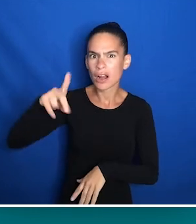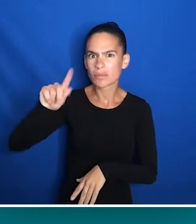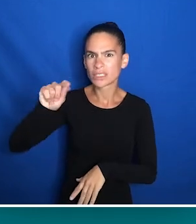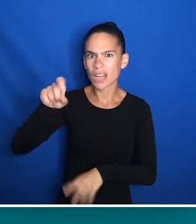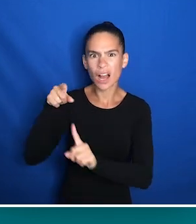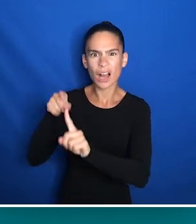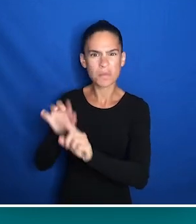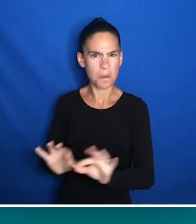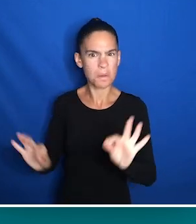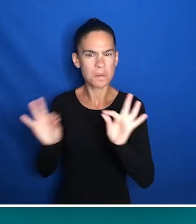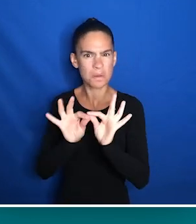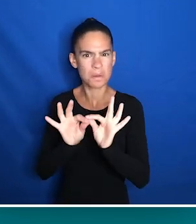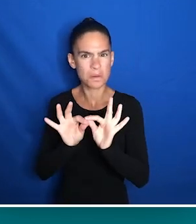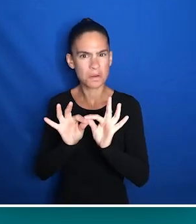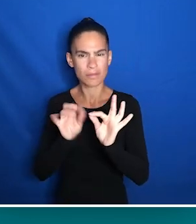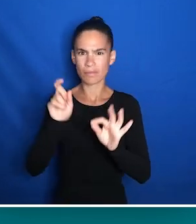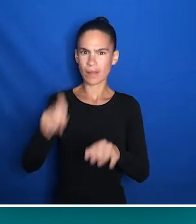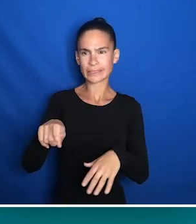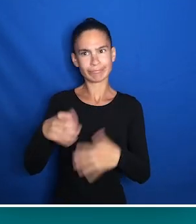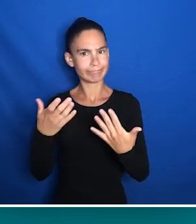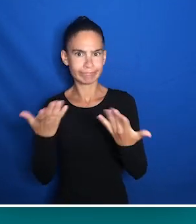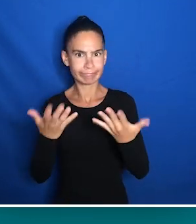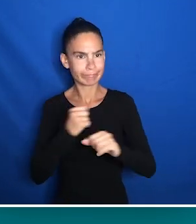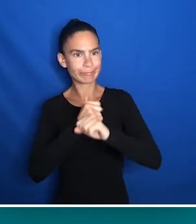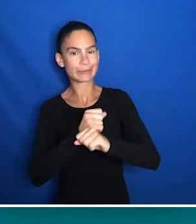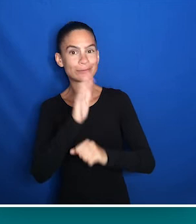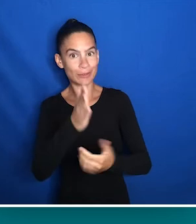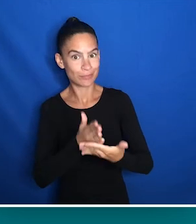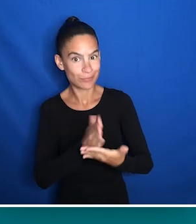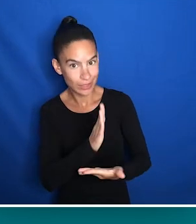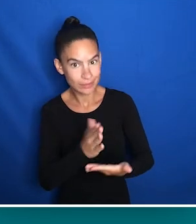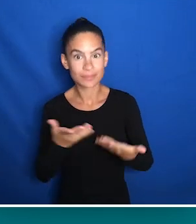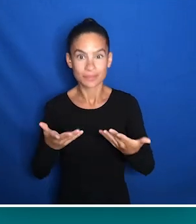y eso es algo muy importante al defender tus derechos.